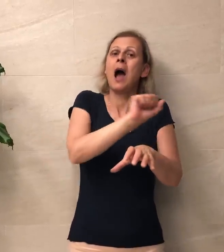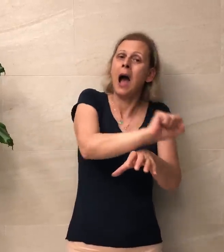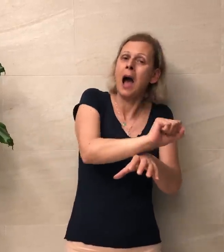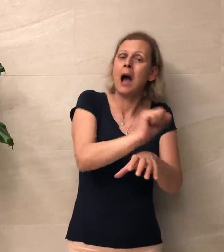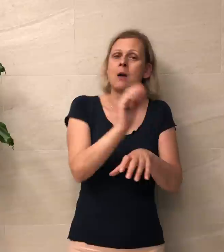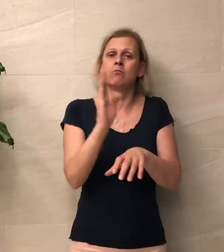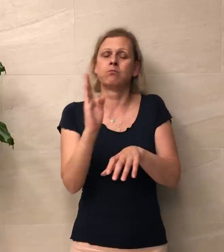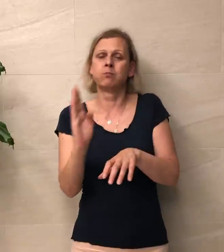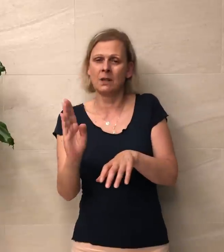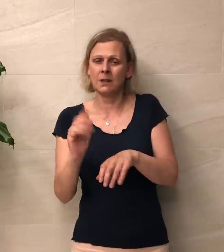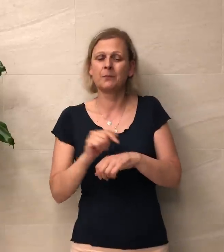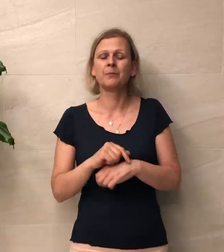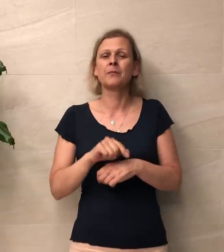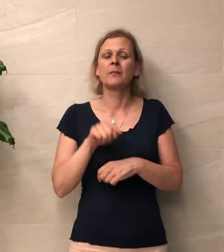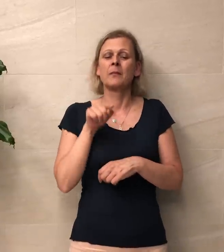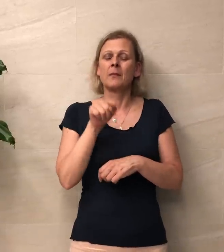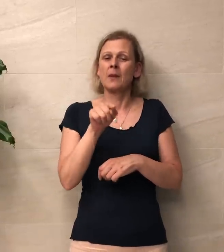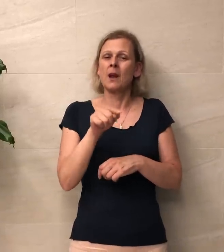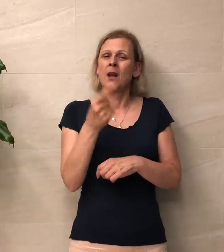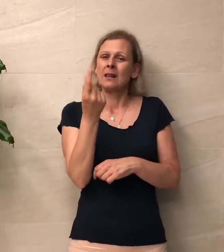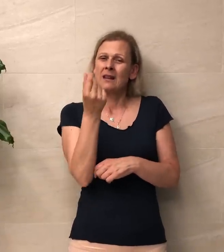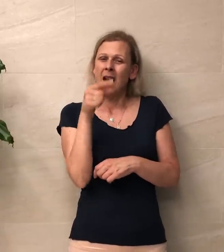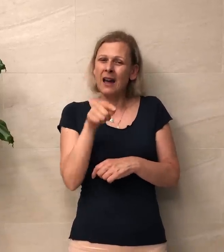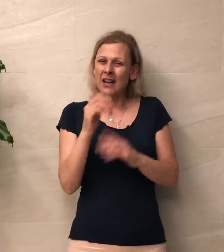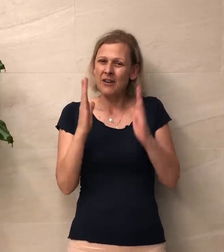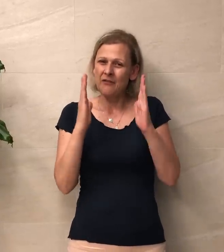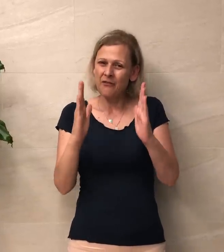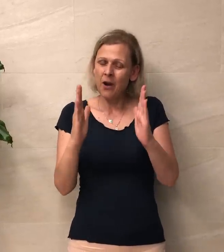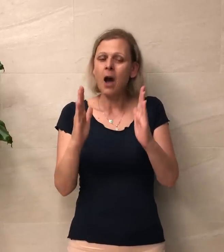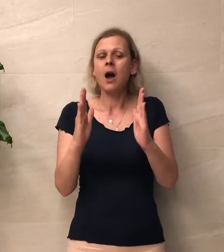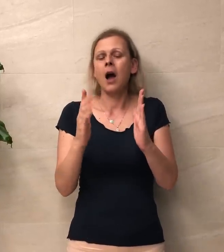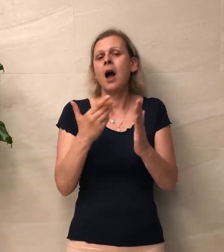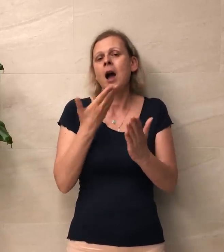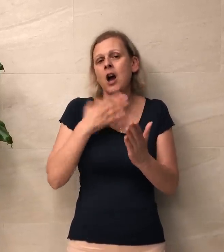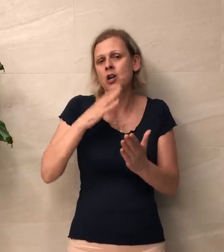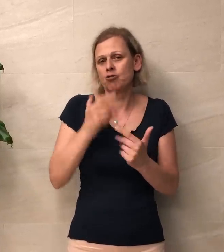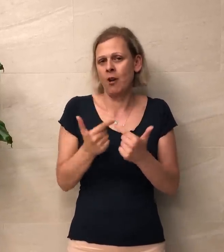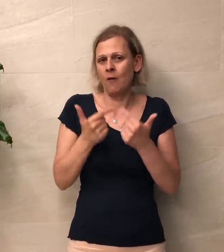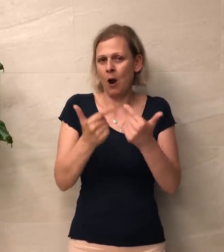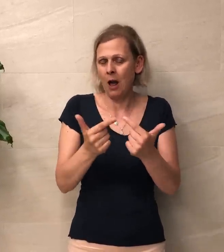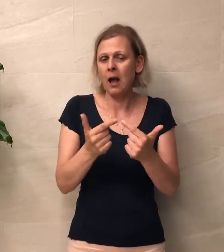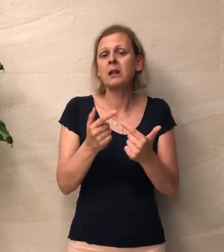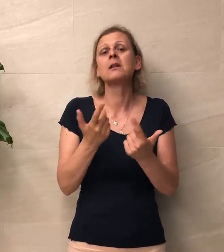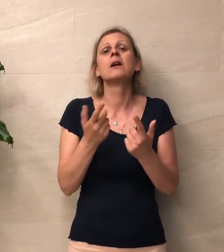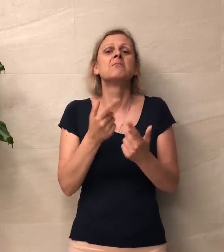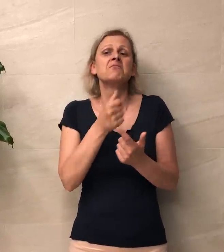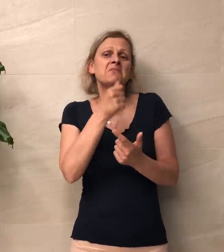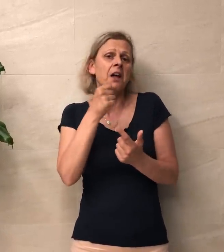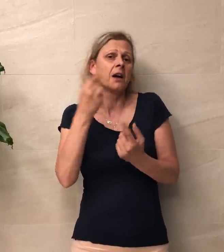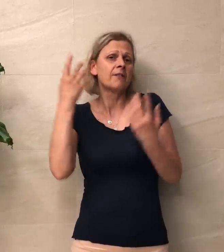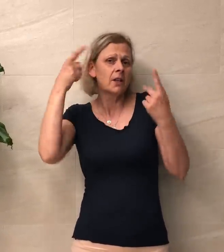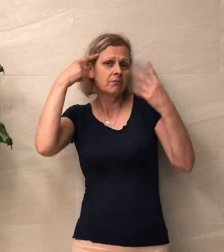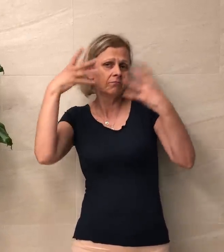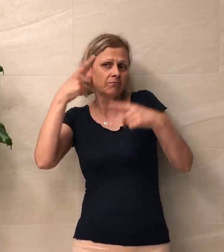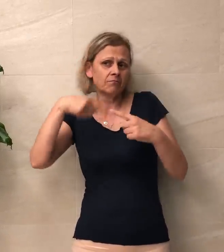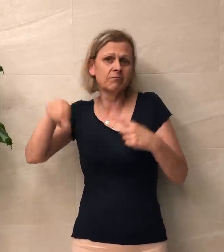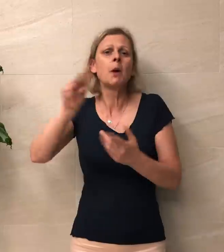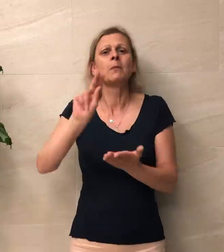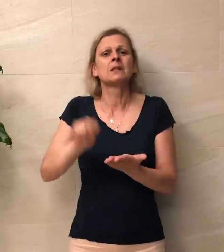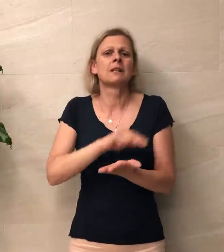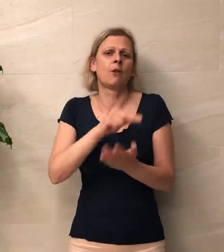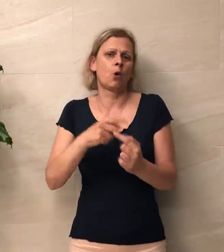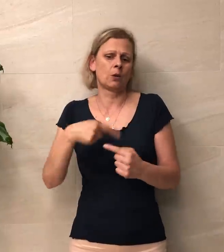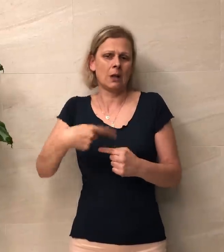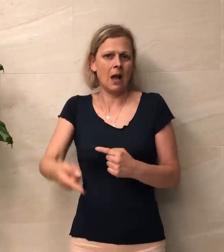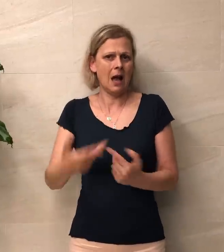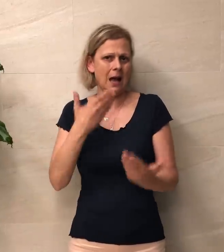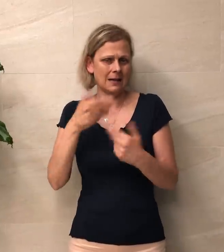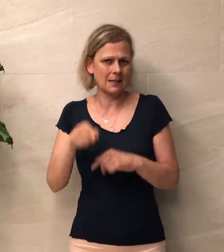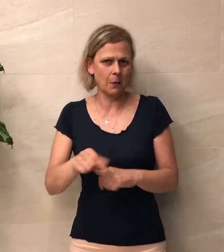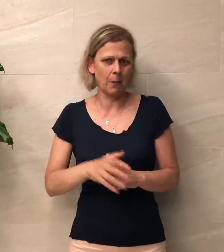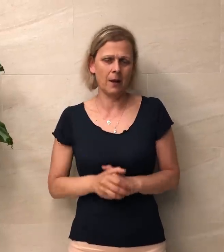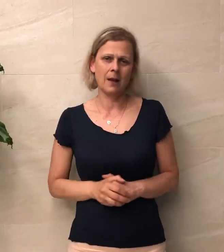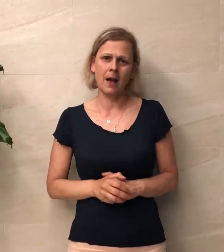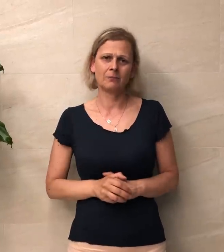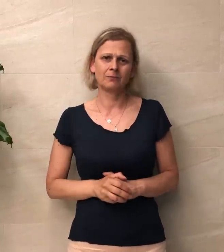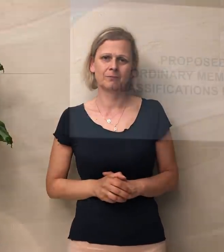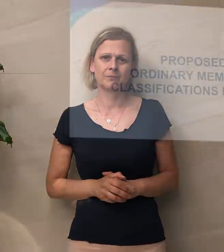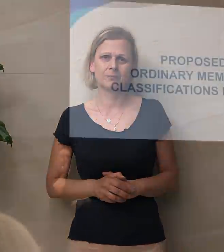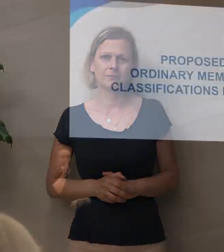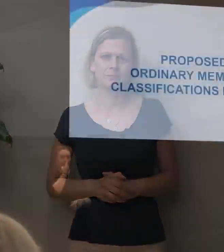categoria in due sottogruppi A e B prevedendo una tariffa agevolata. Anche questa proposta verrà sottoposta a votazione durante l’Assemblea Generale.